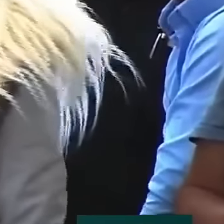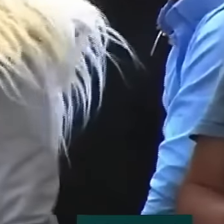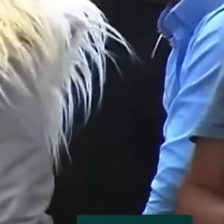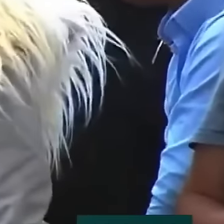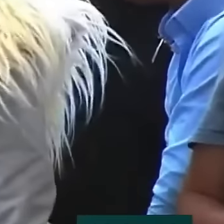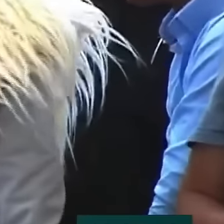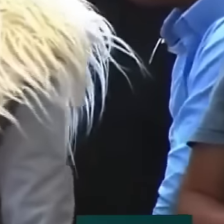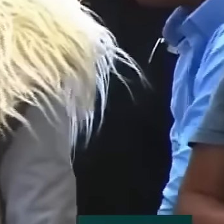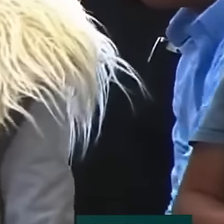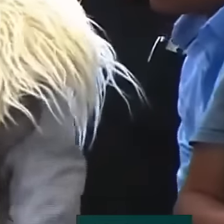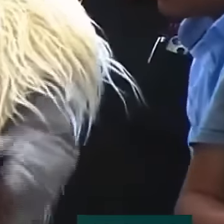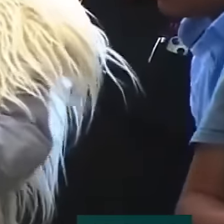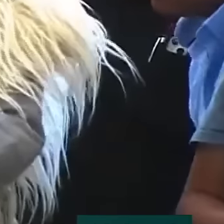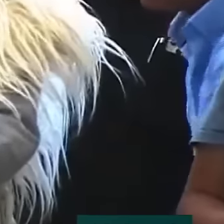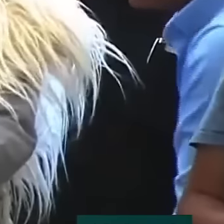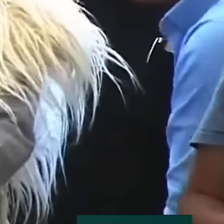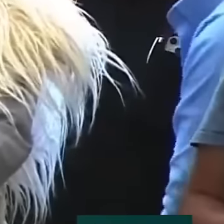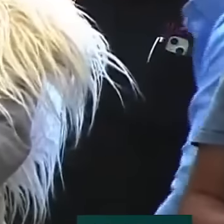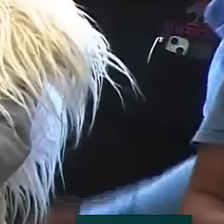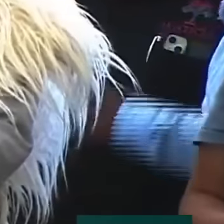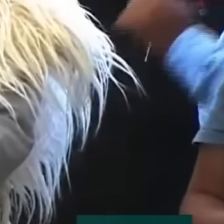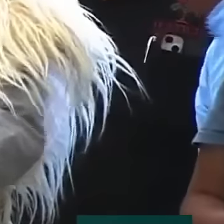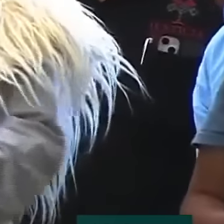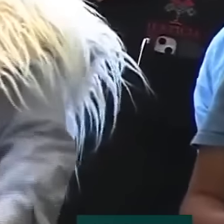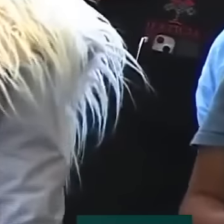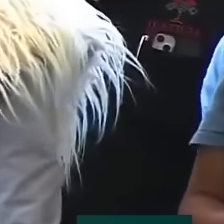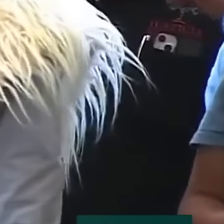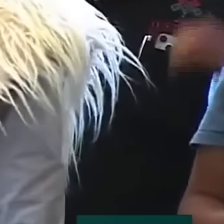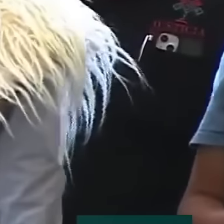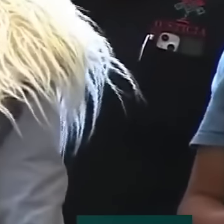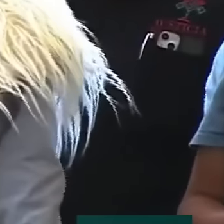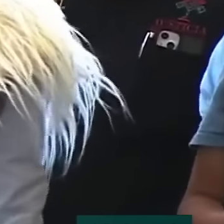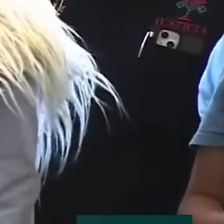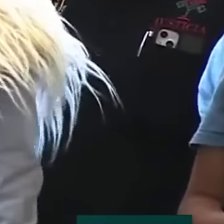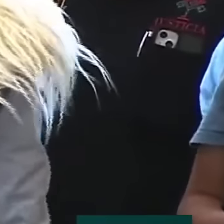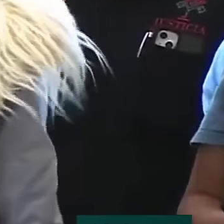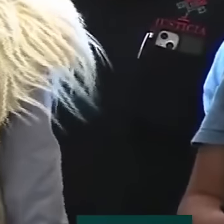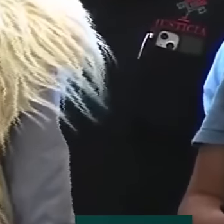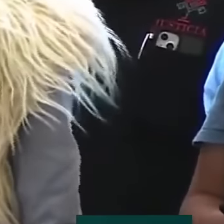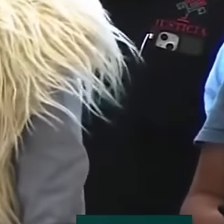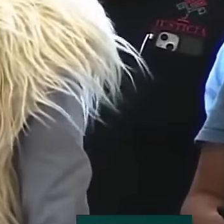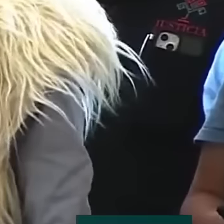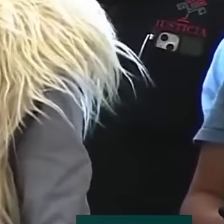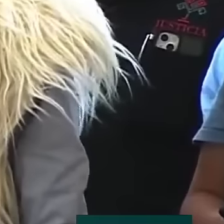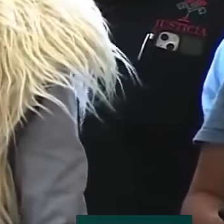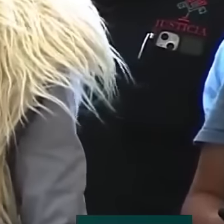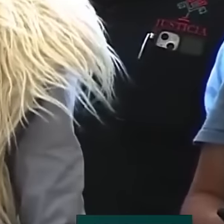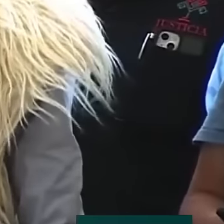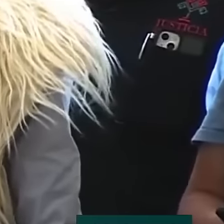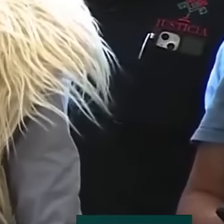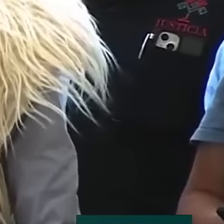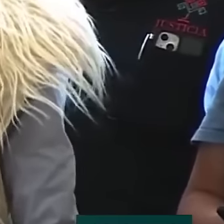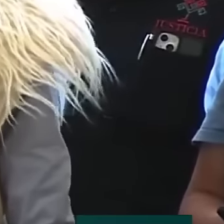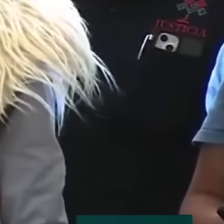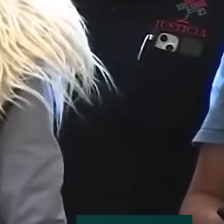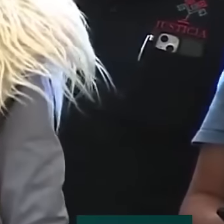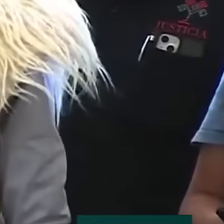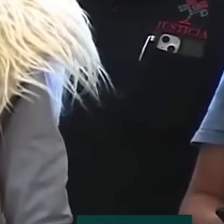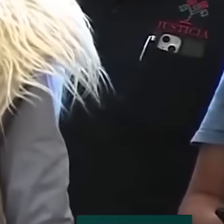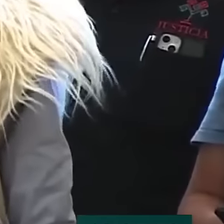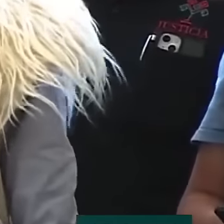tratados internacionales. Convenio 169 de la organización